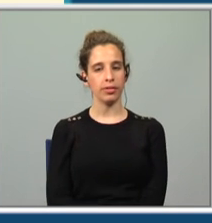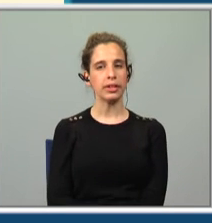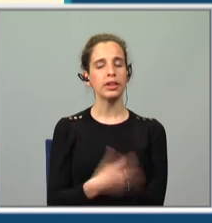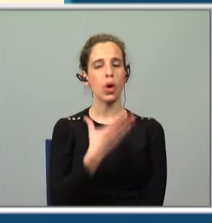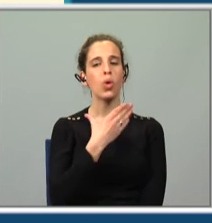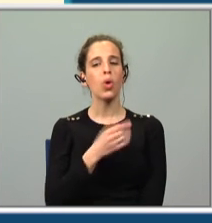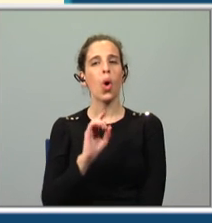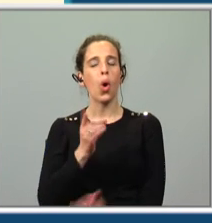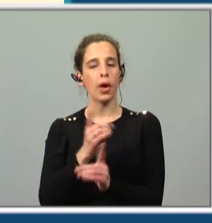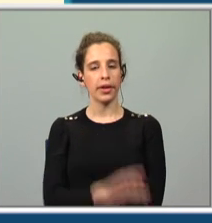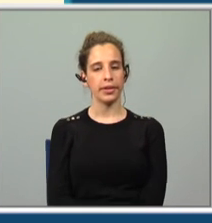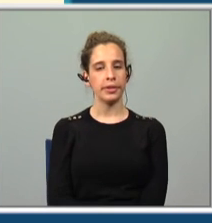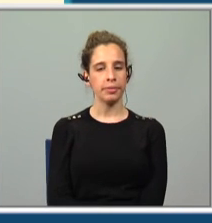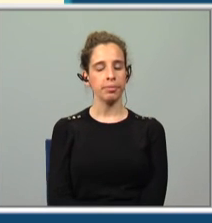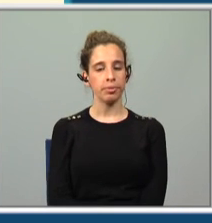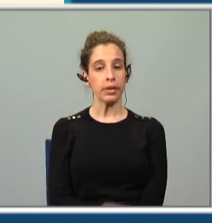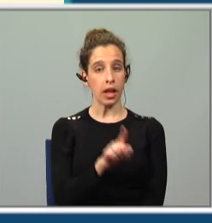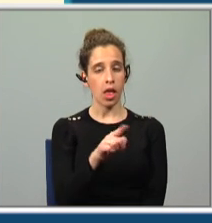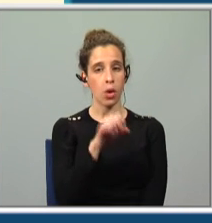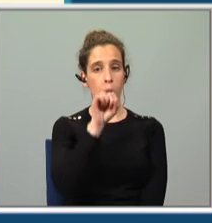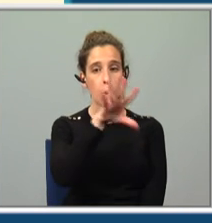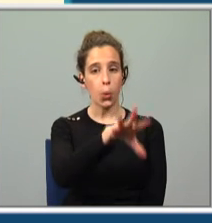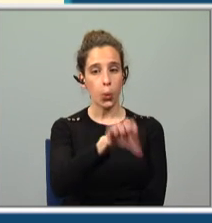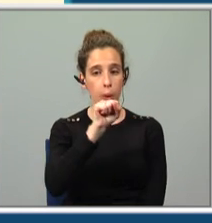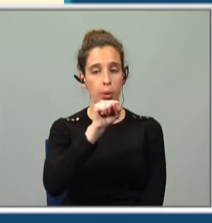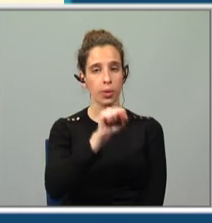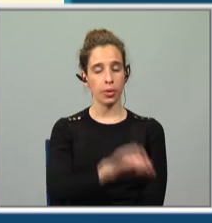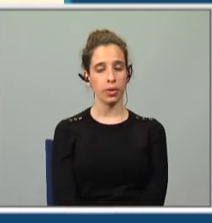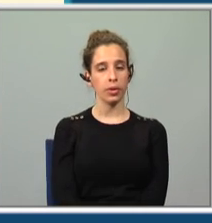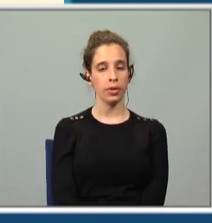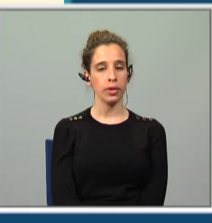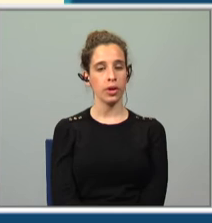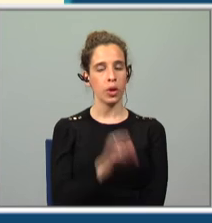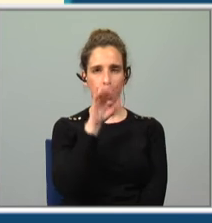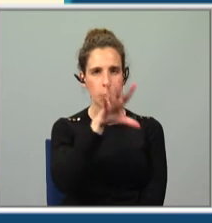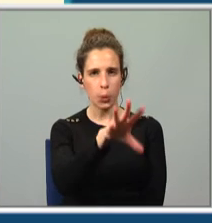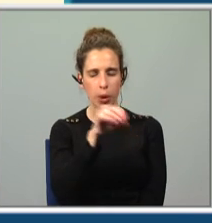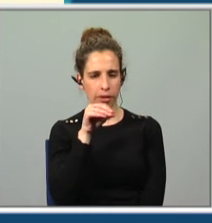e qual era o motivo é que ele era um dragão e os dragões não 原因是什麼是他是龍而不是龍